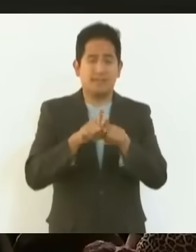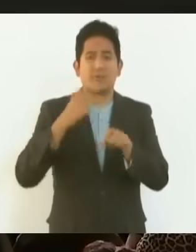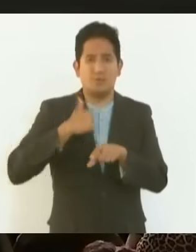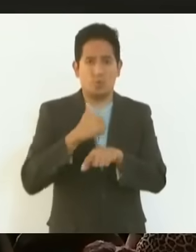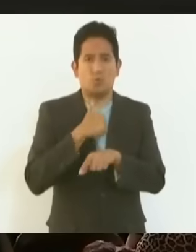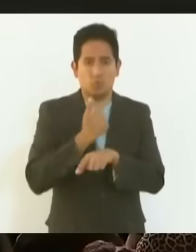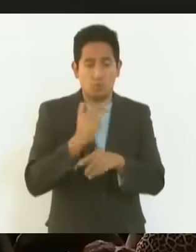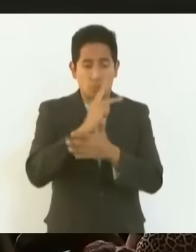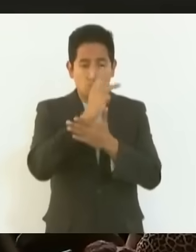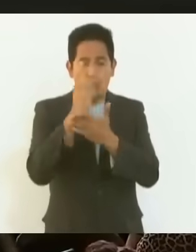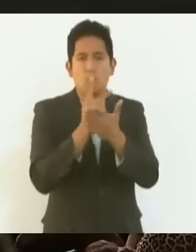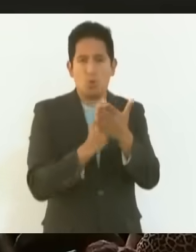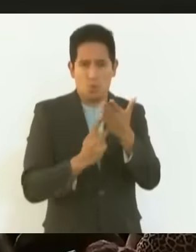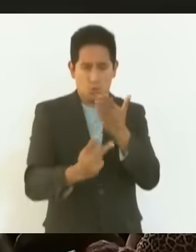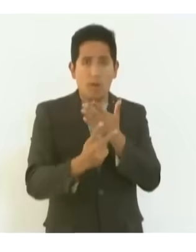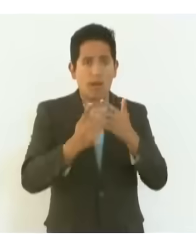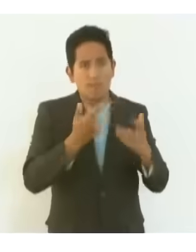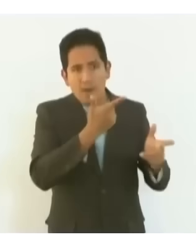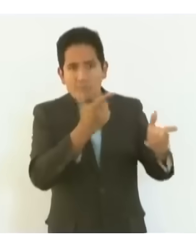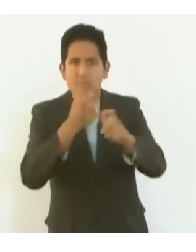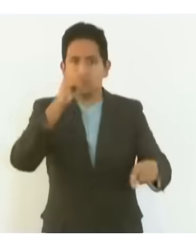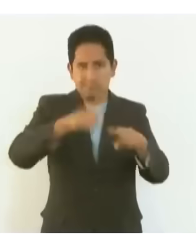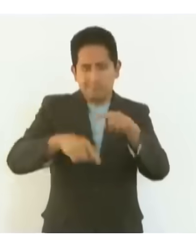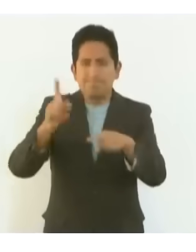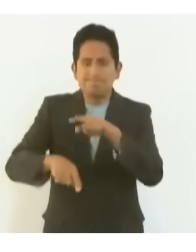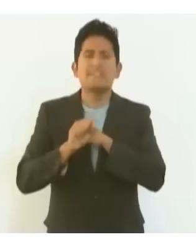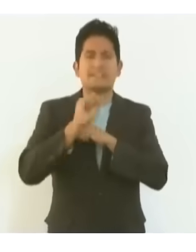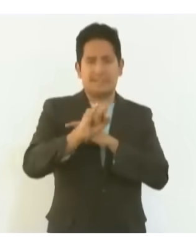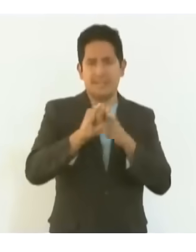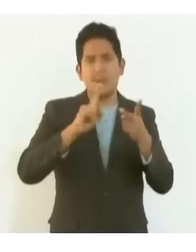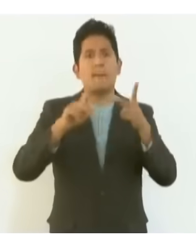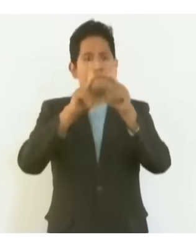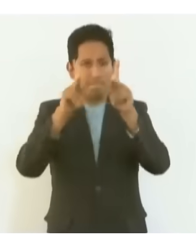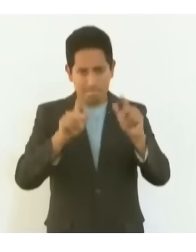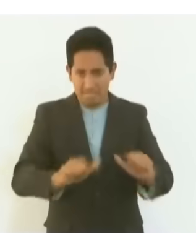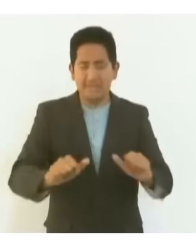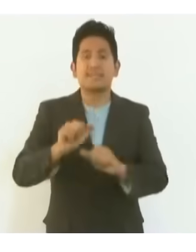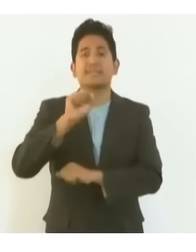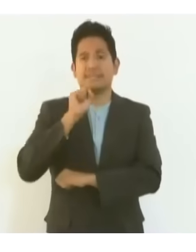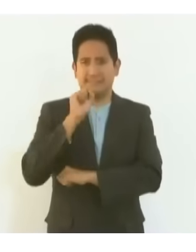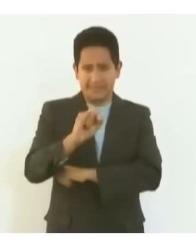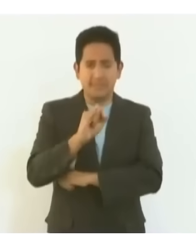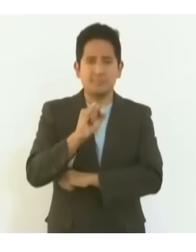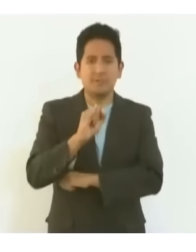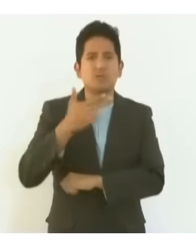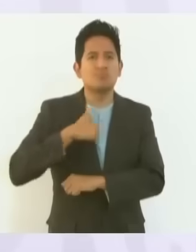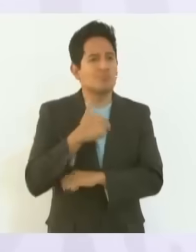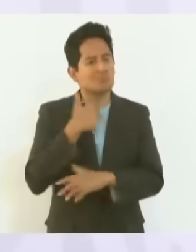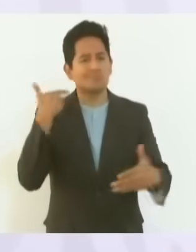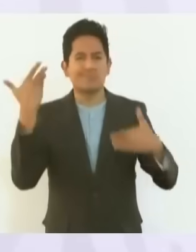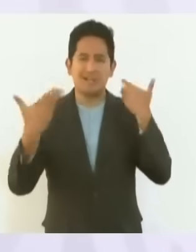programa, si al desarme, sí, a la paz, les animo a atender las causas que generan la violencia en